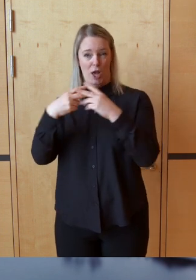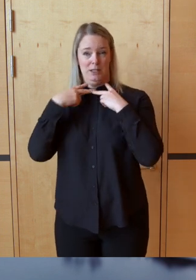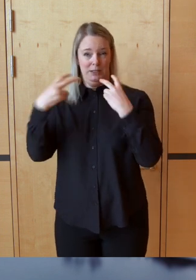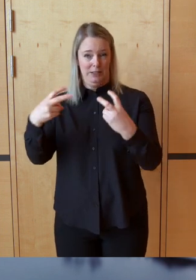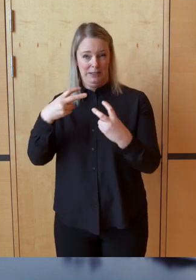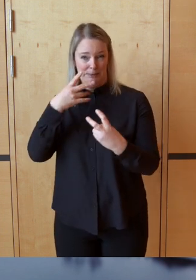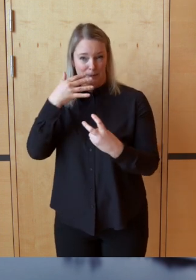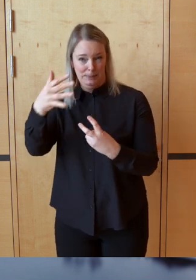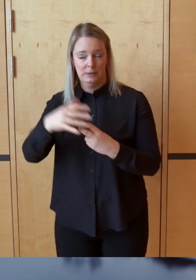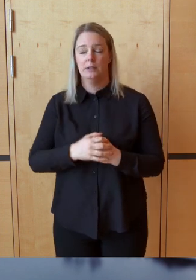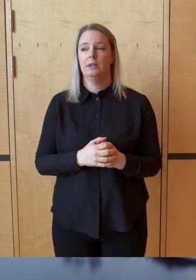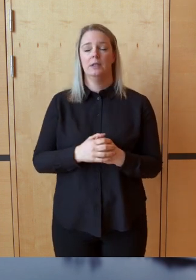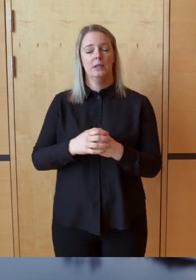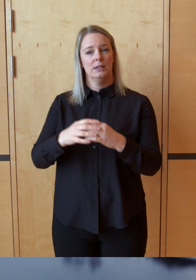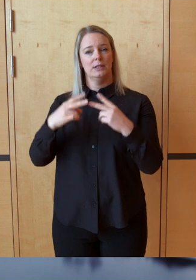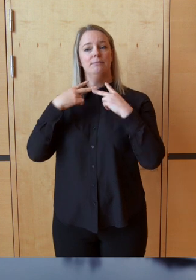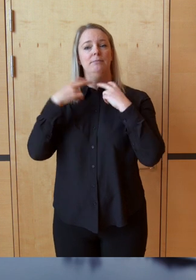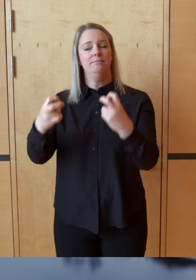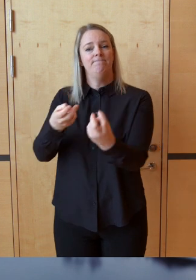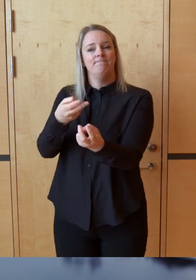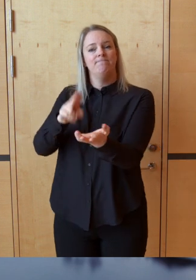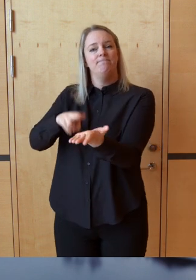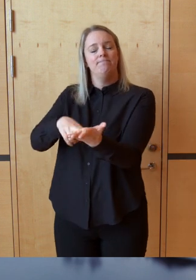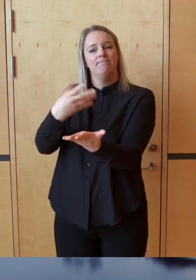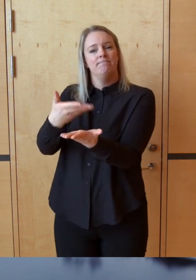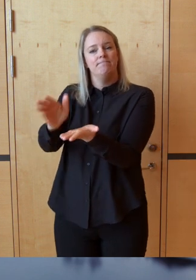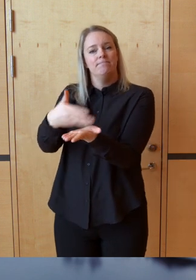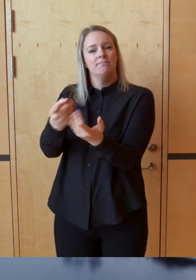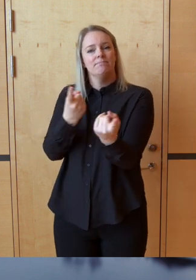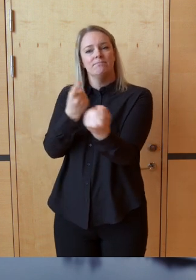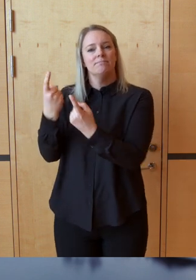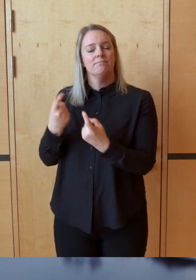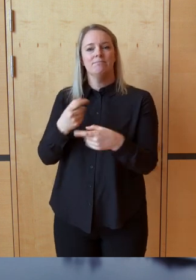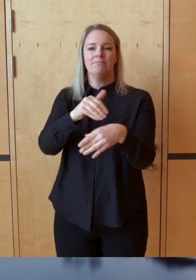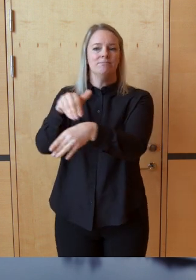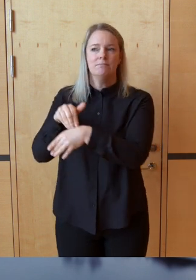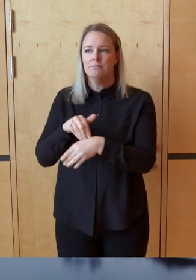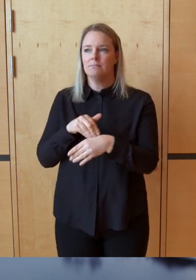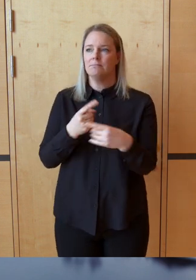Böneutropet innehållet förkunnande en kallelse till bön där man också